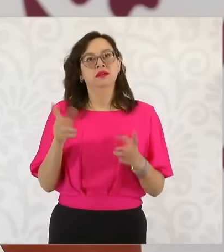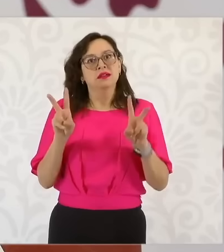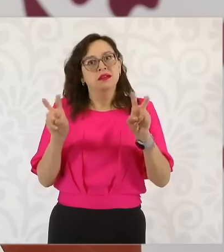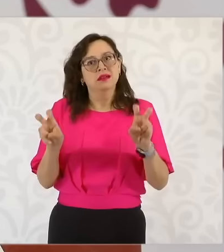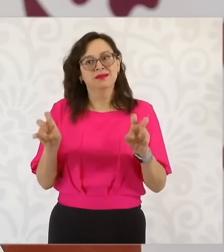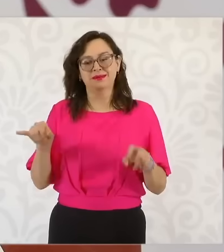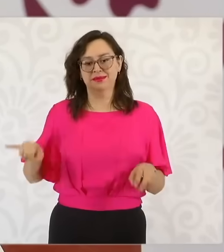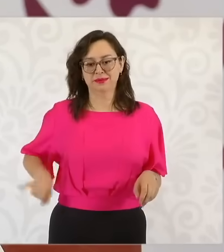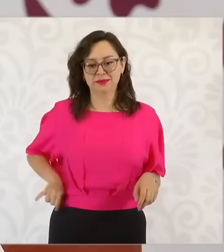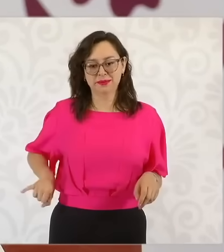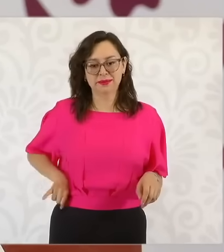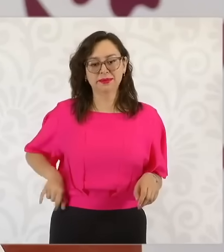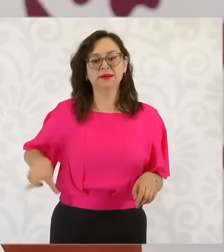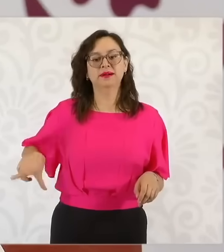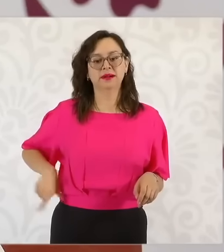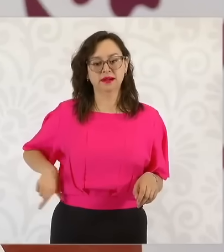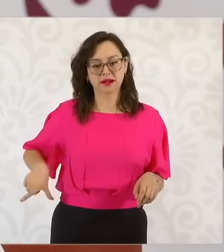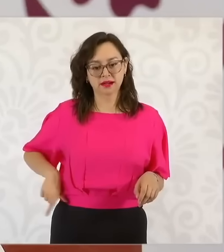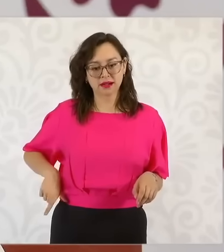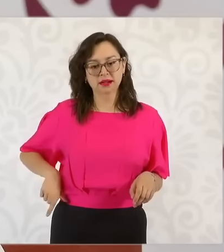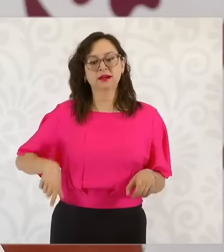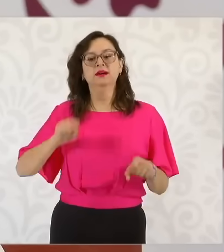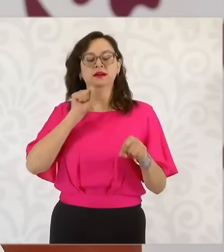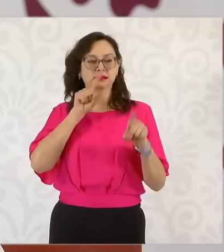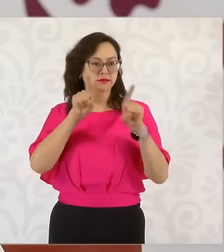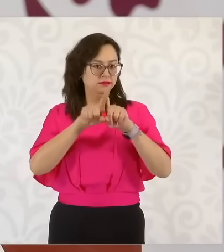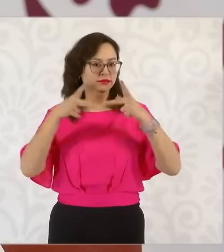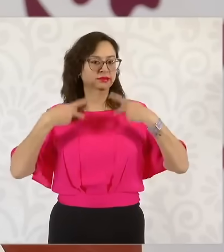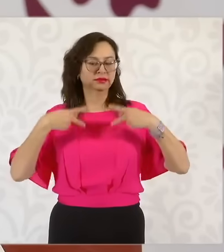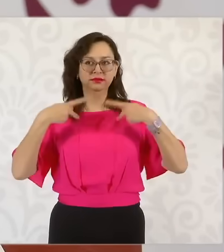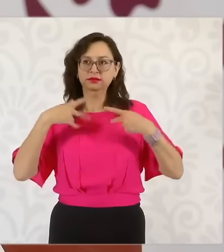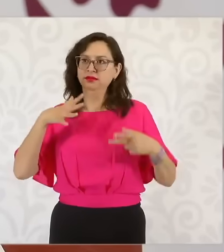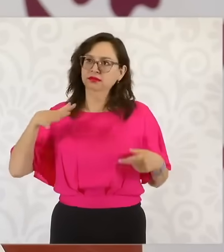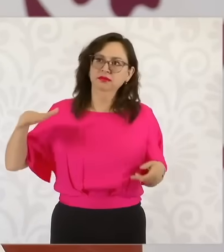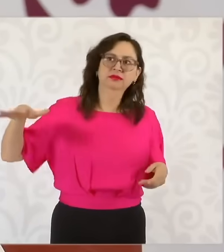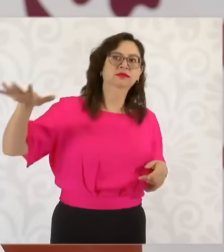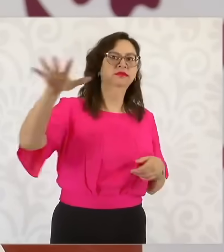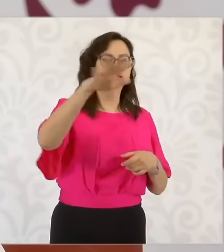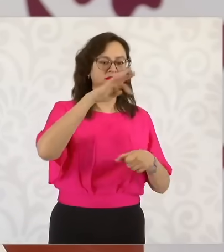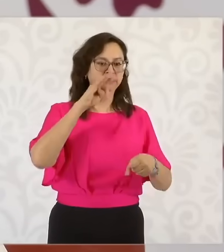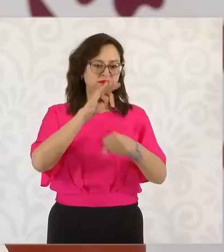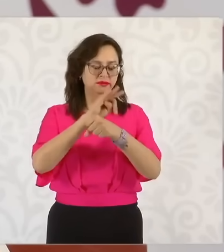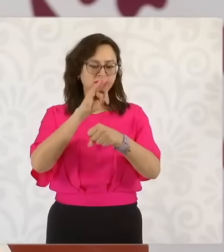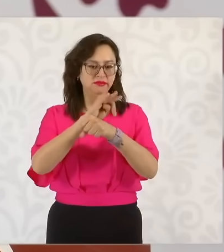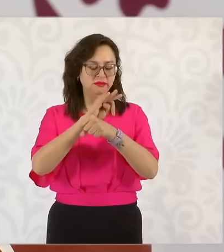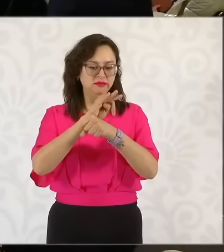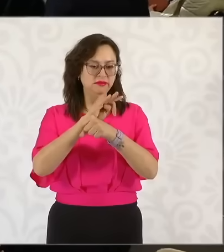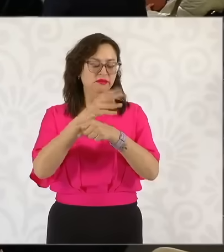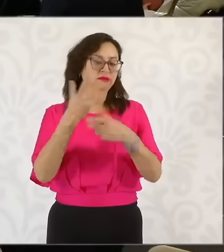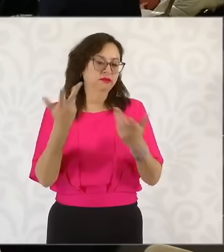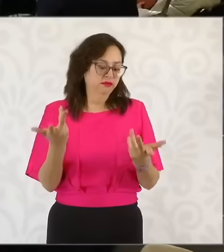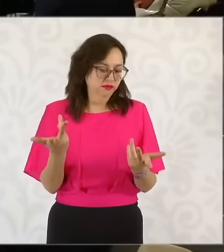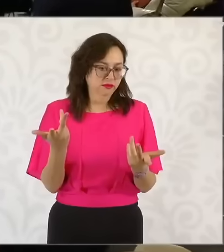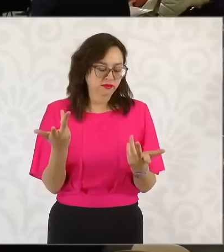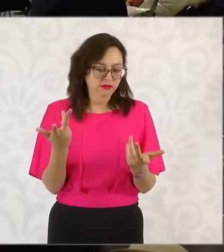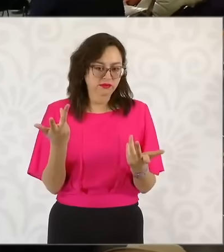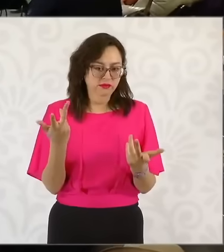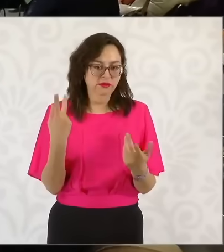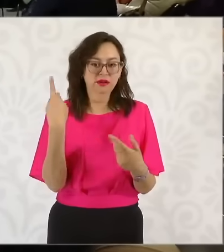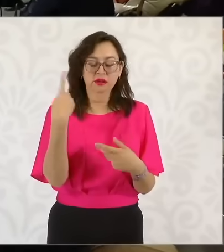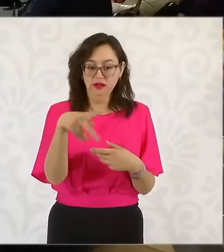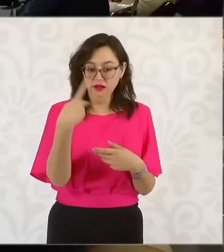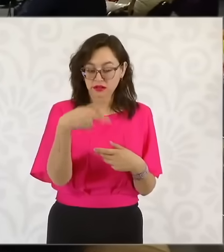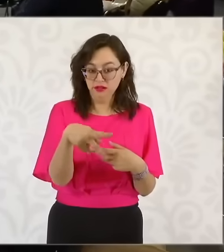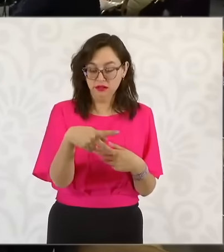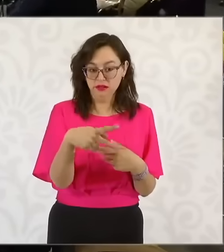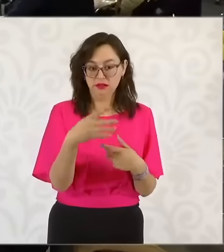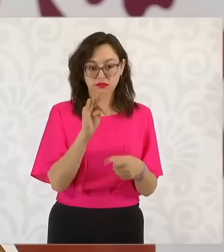aquellas que les interesan a los ciudadanos y ciudadanas para llevar a cabo sus defensas sus